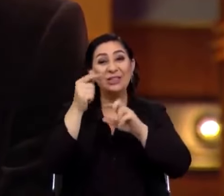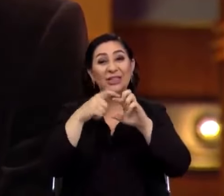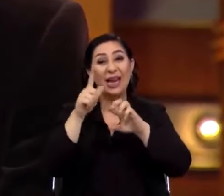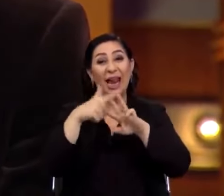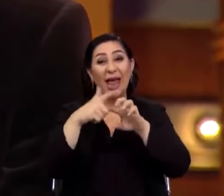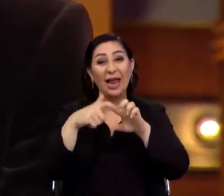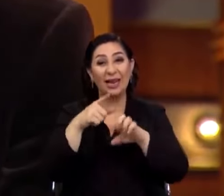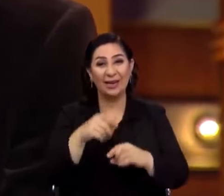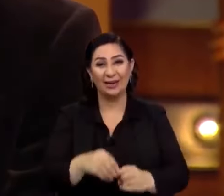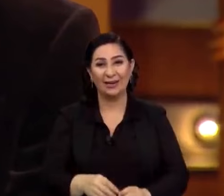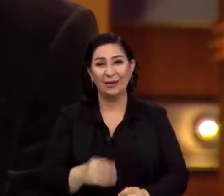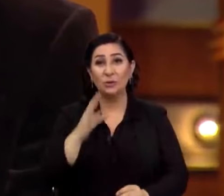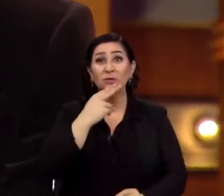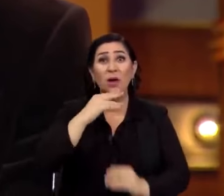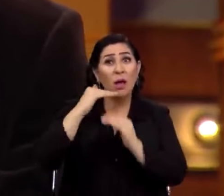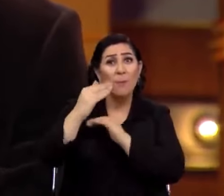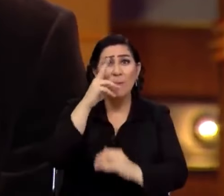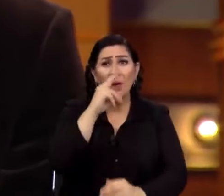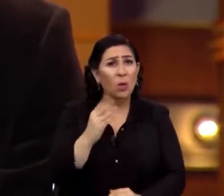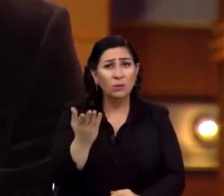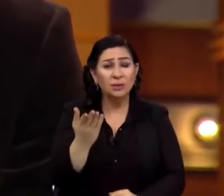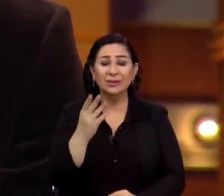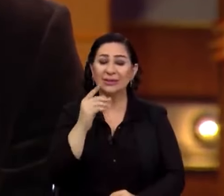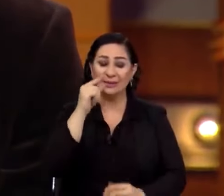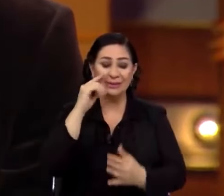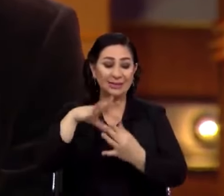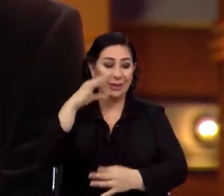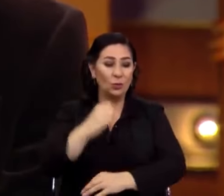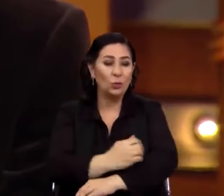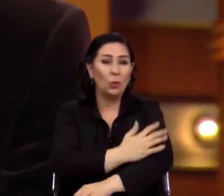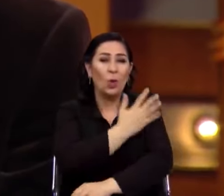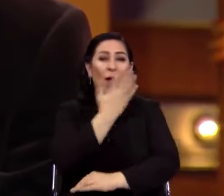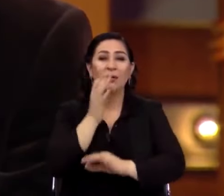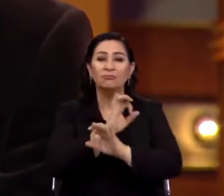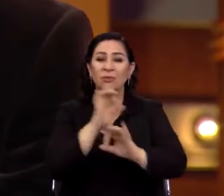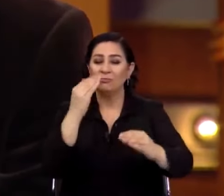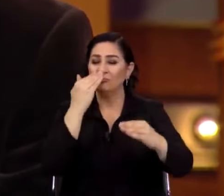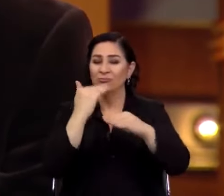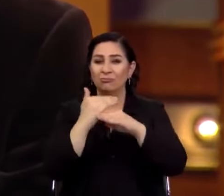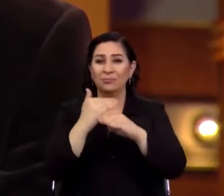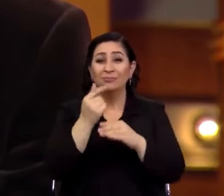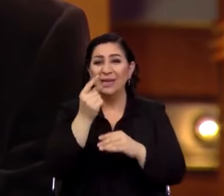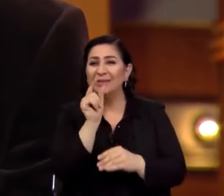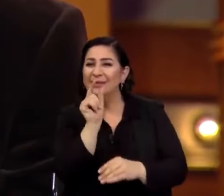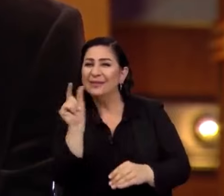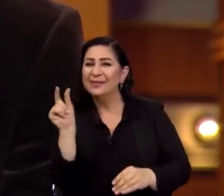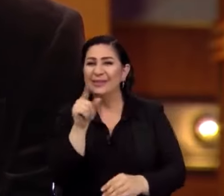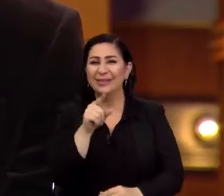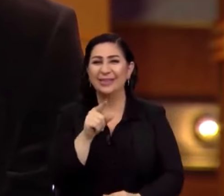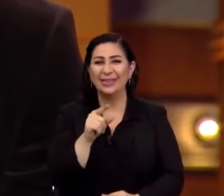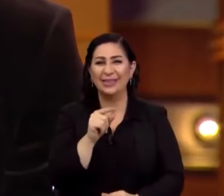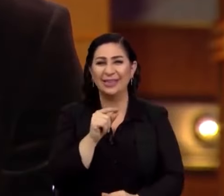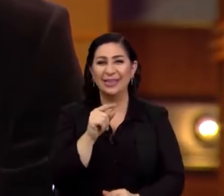onu neden Yani herhalde insanların duygularına çok hitap etti o yüzden biraz söz Hanım Oru döner musin bana inciller olana